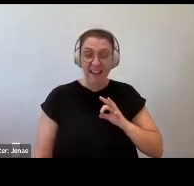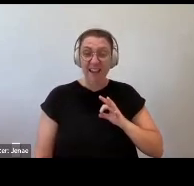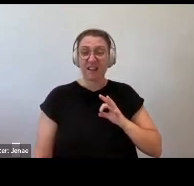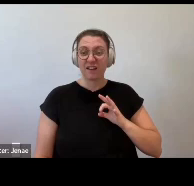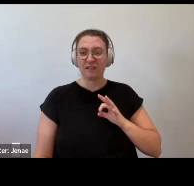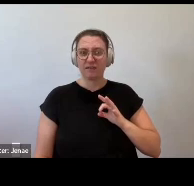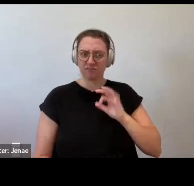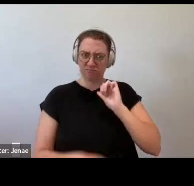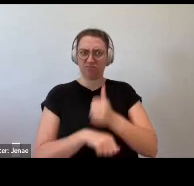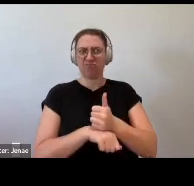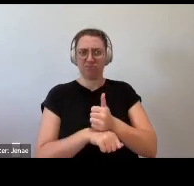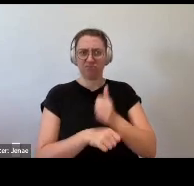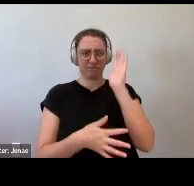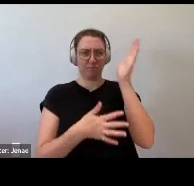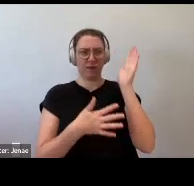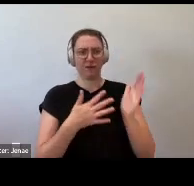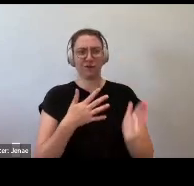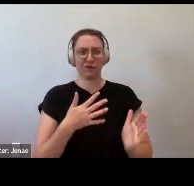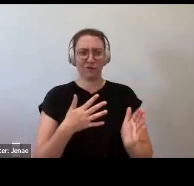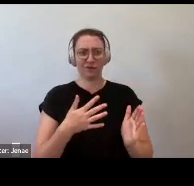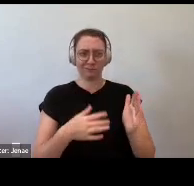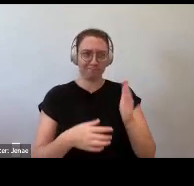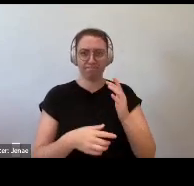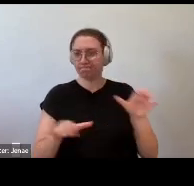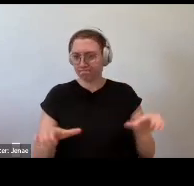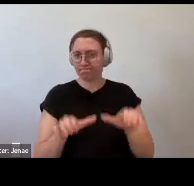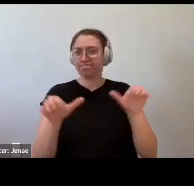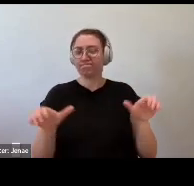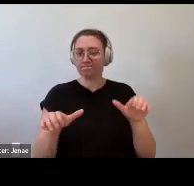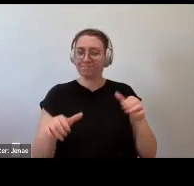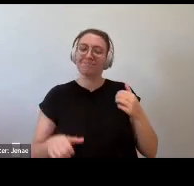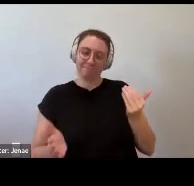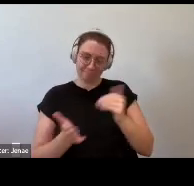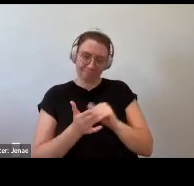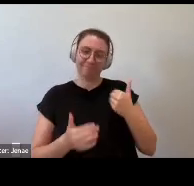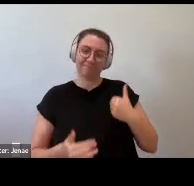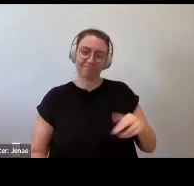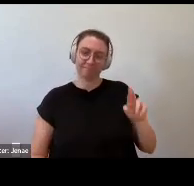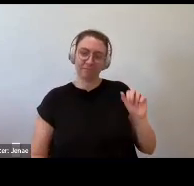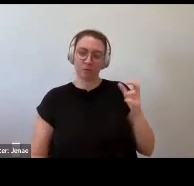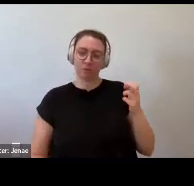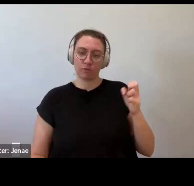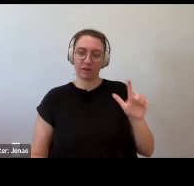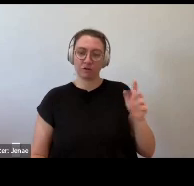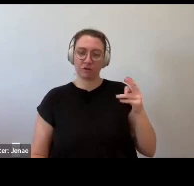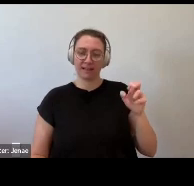posible esta serie de seminarios web. De nuevo, mi nombre es Rachel Hennan. Soy el director de la